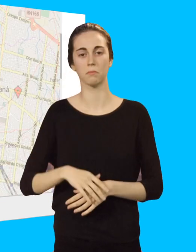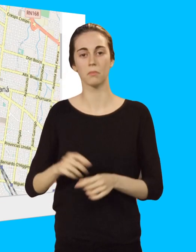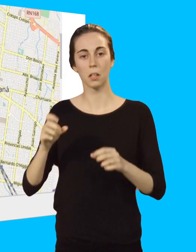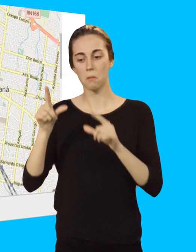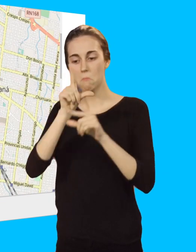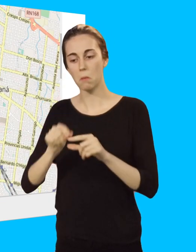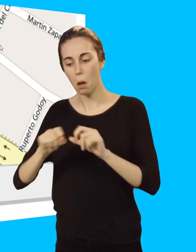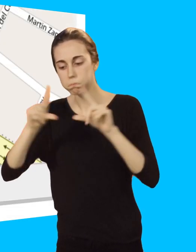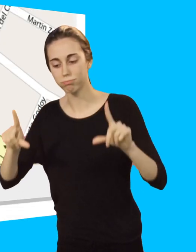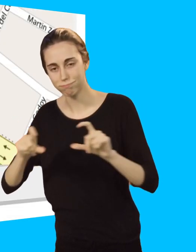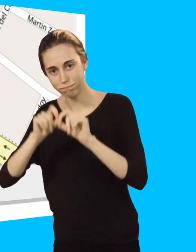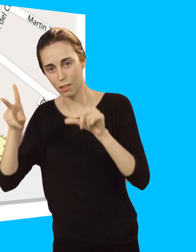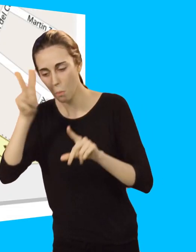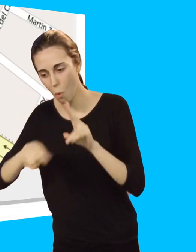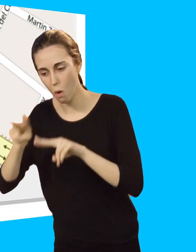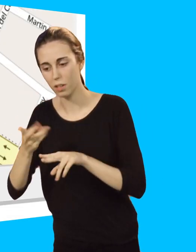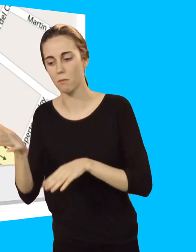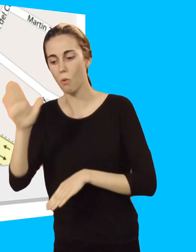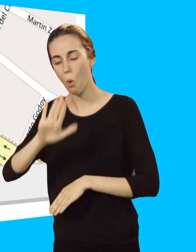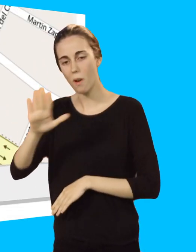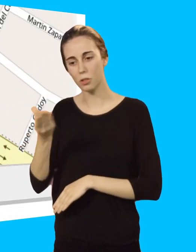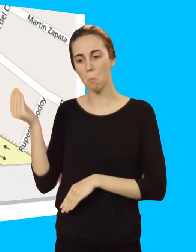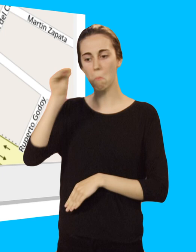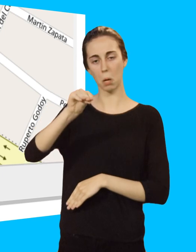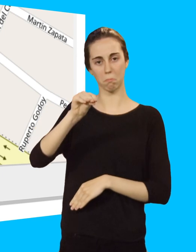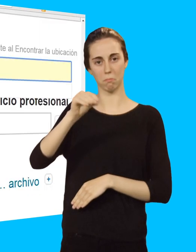En el mapa interactivo podrás buscar y marcar tu ubicación exacta.